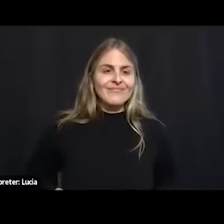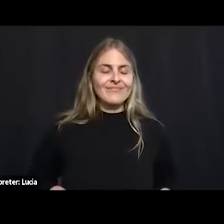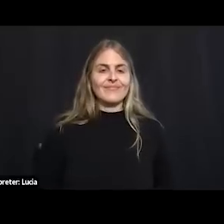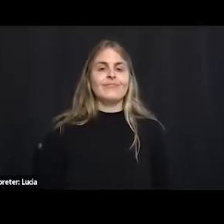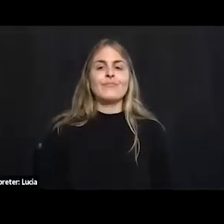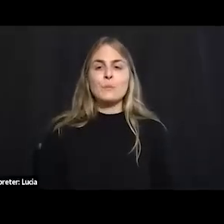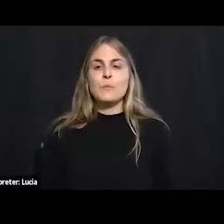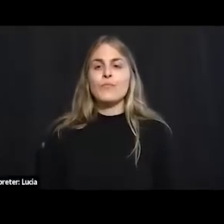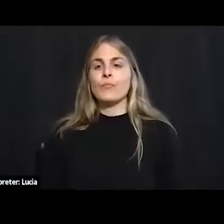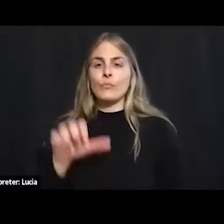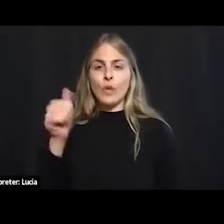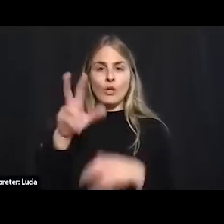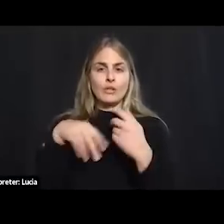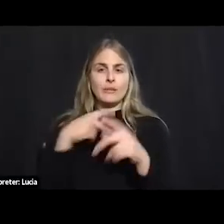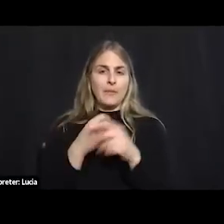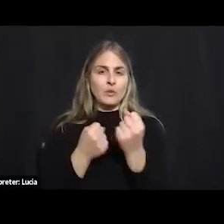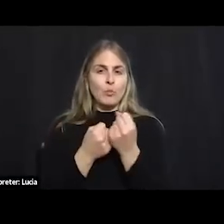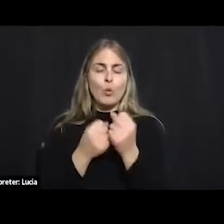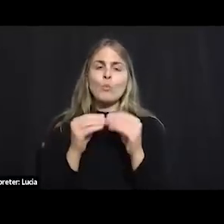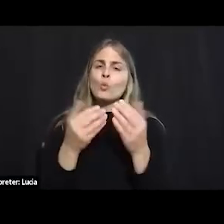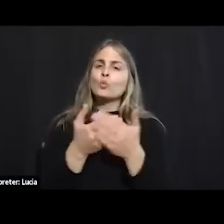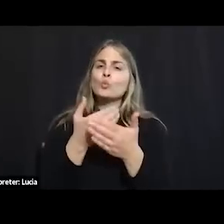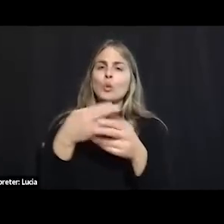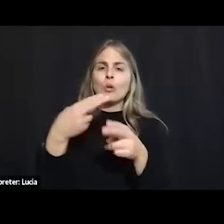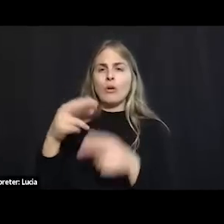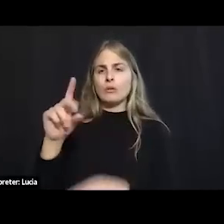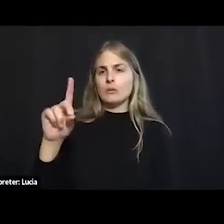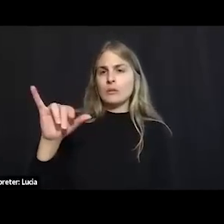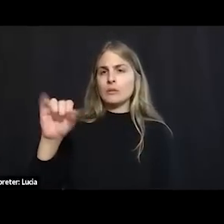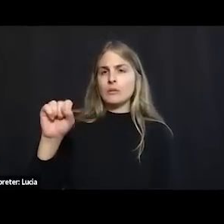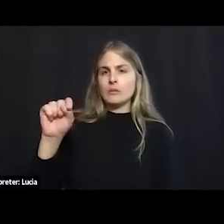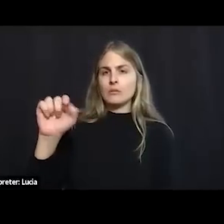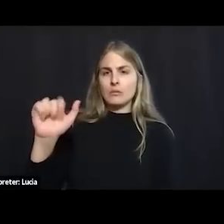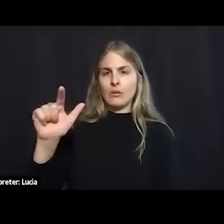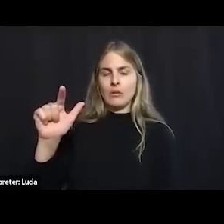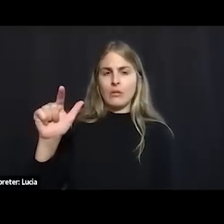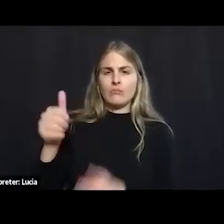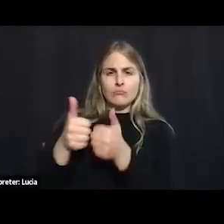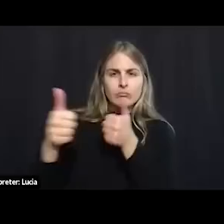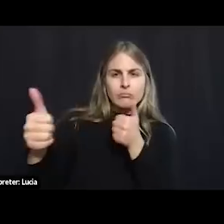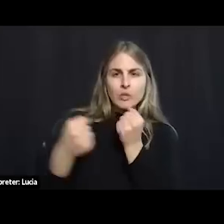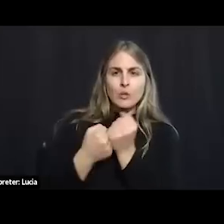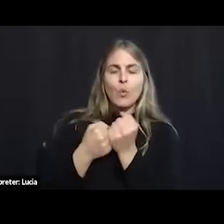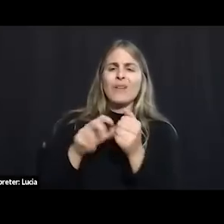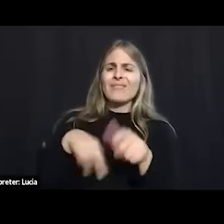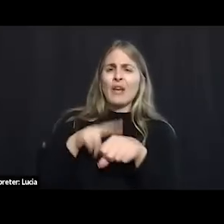Hay otro tipo de apoyo que es un poco más nuevo al que la gente se refiere como "apoyo distal". Estos son apoyos que ocurren naturalmente en la comunidad